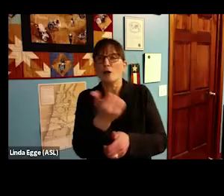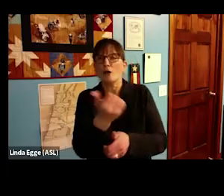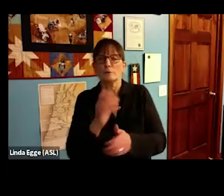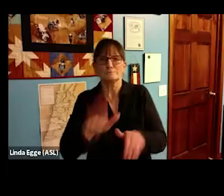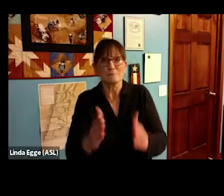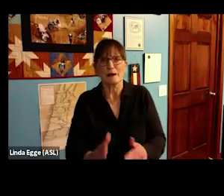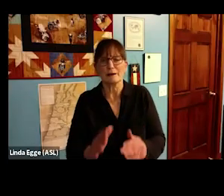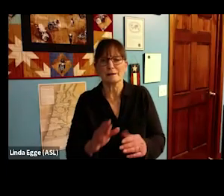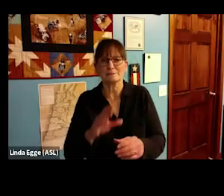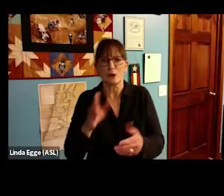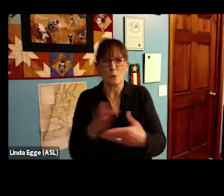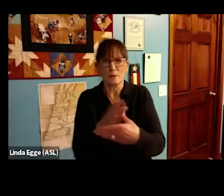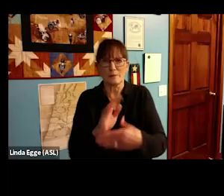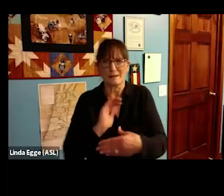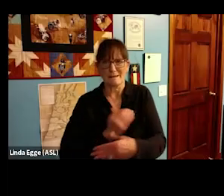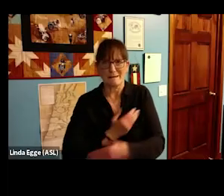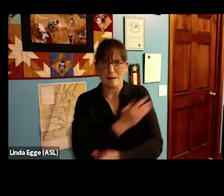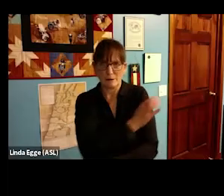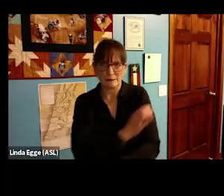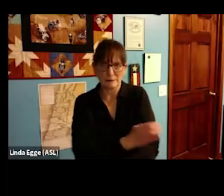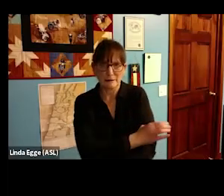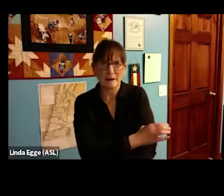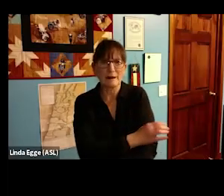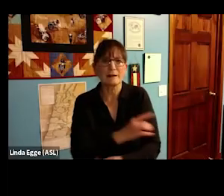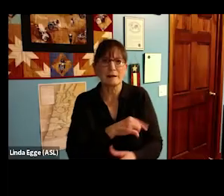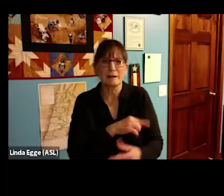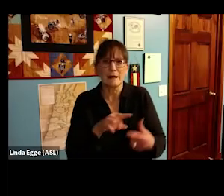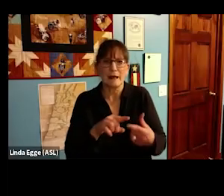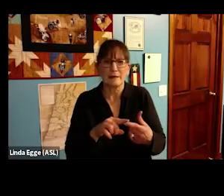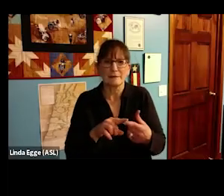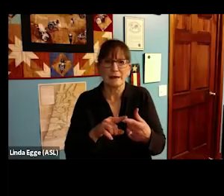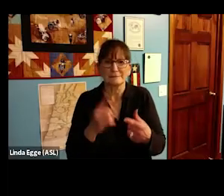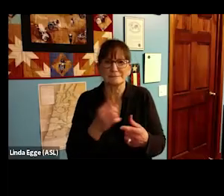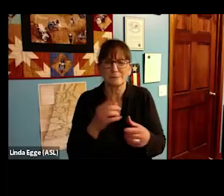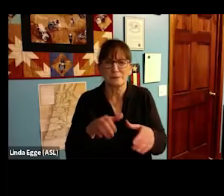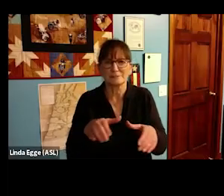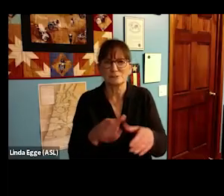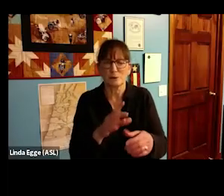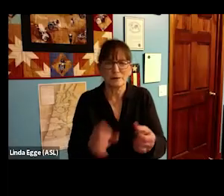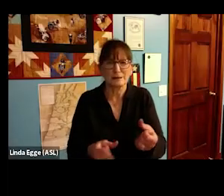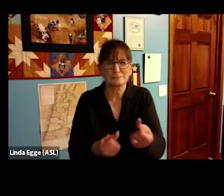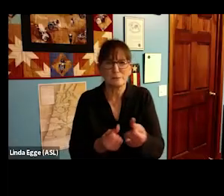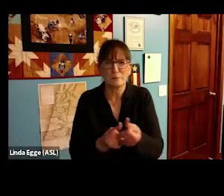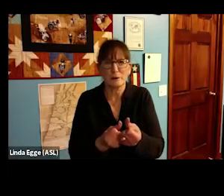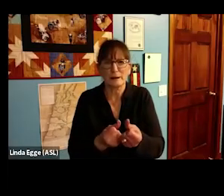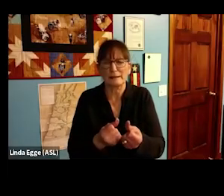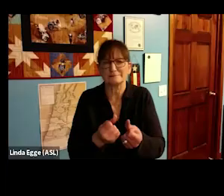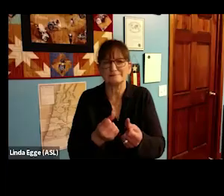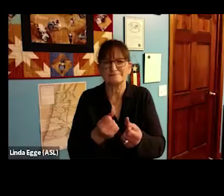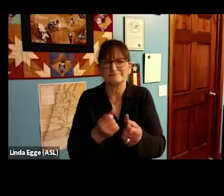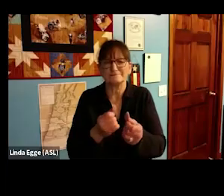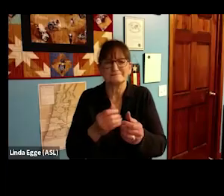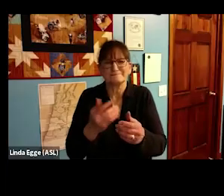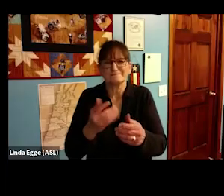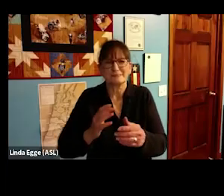Primero, la SSA incluirá el Programa de Asistencia Nutricional Suplementaria como un programa adicional de mantenimiento de ingresos